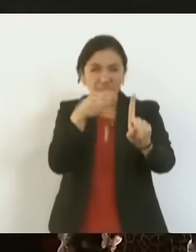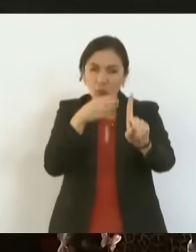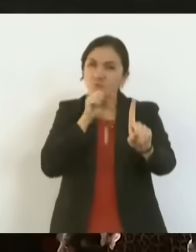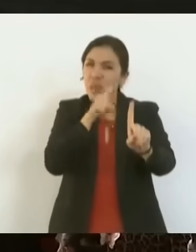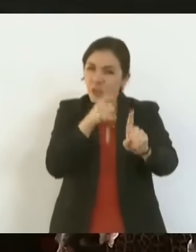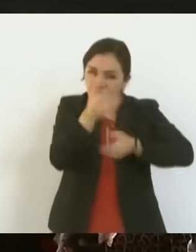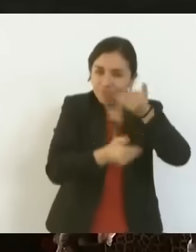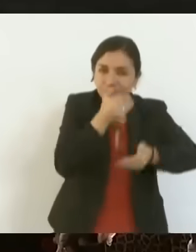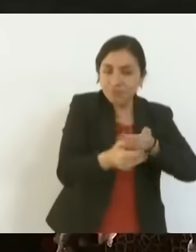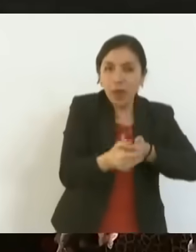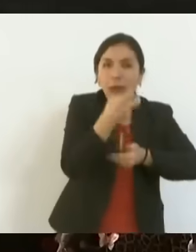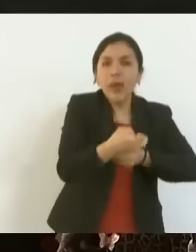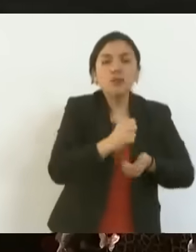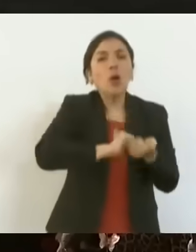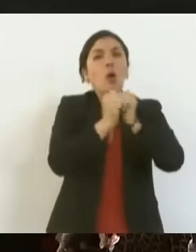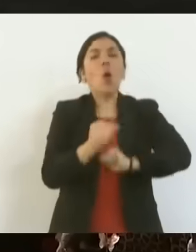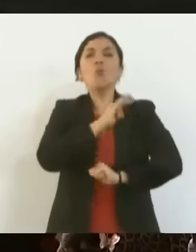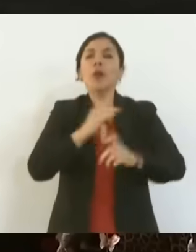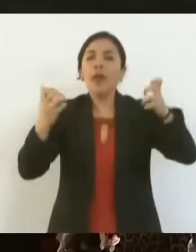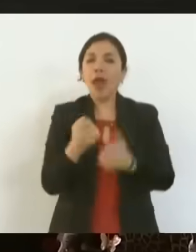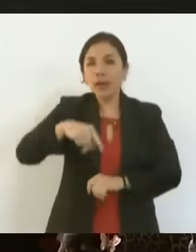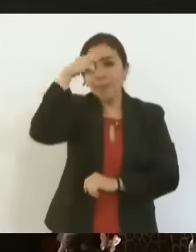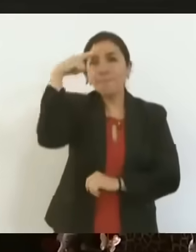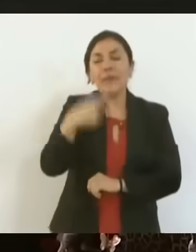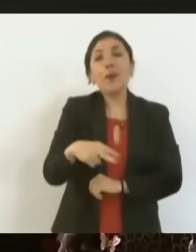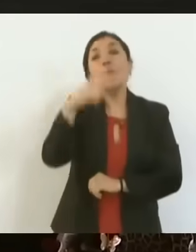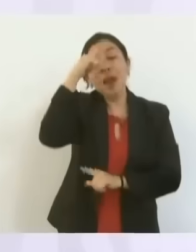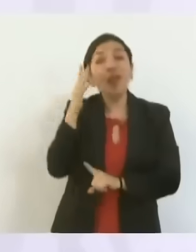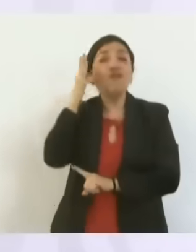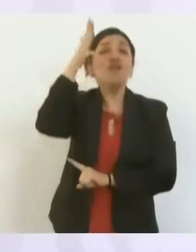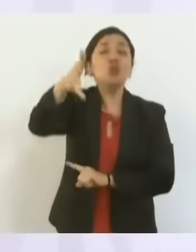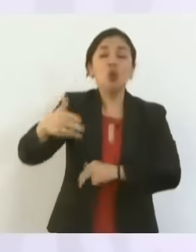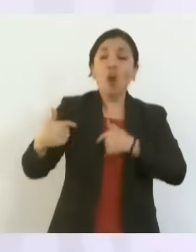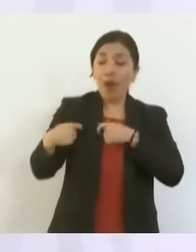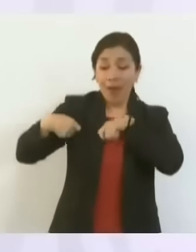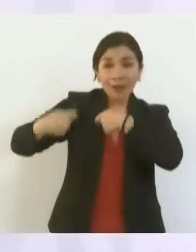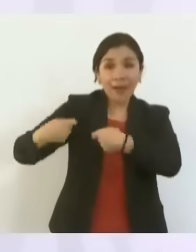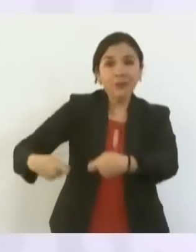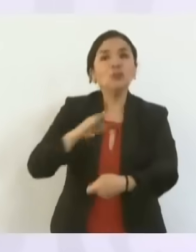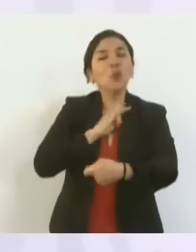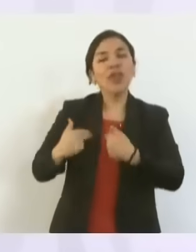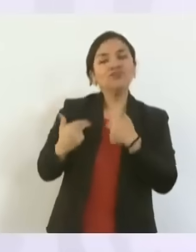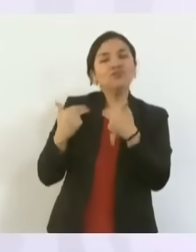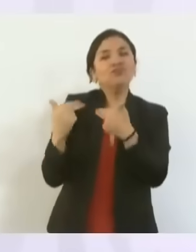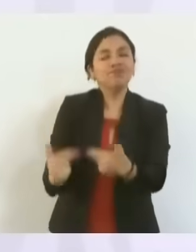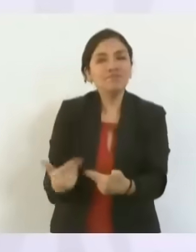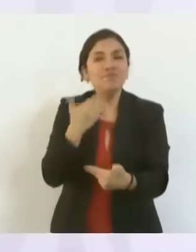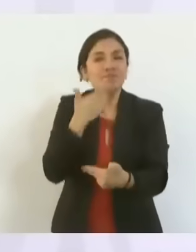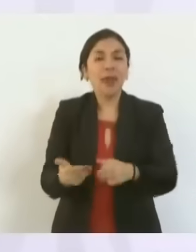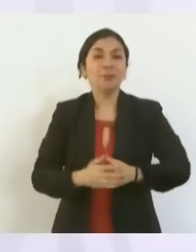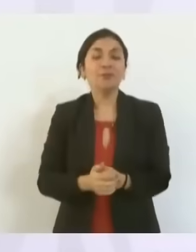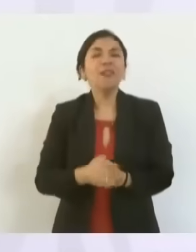está permitiendo forjar el México que habremos de heredar a las nuevas generaciones. El México con